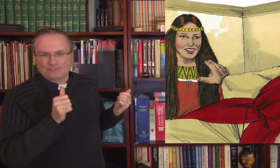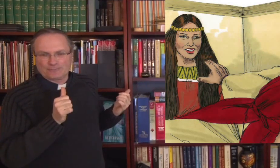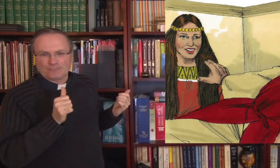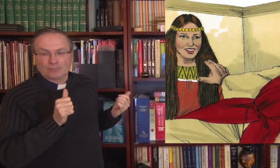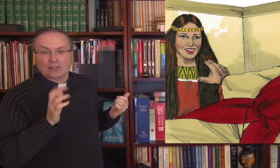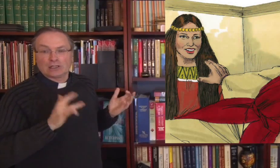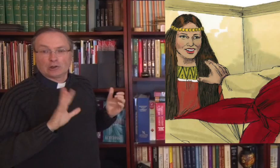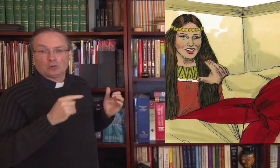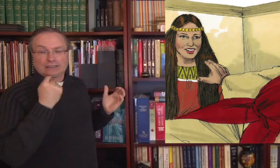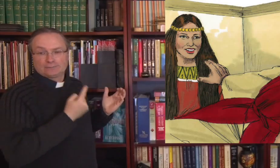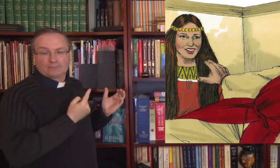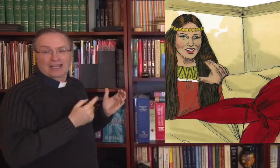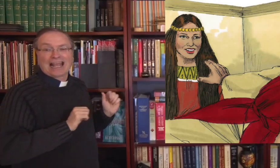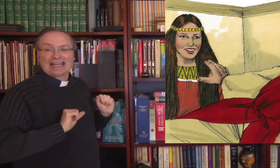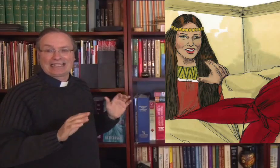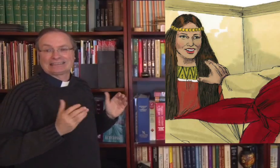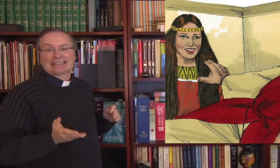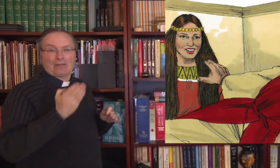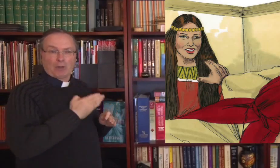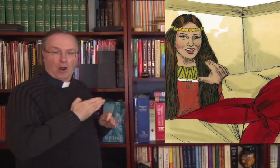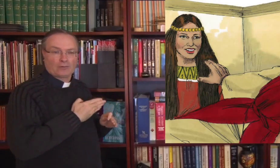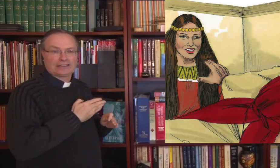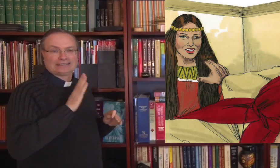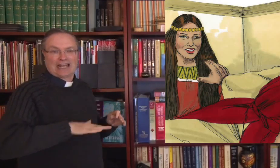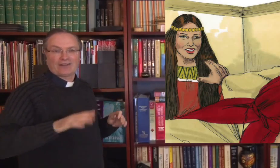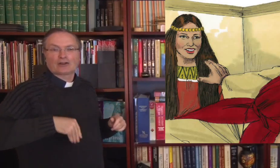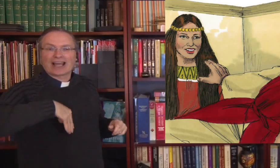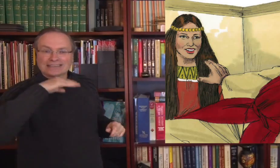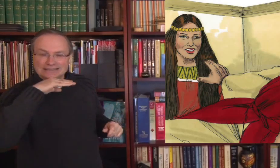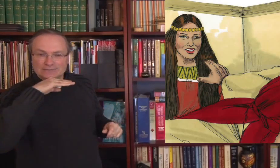Jésus lui dit: «Laisse d’abord les enfants se rassasier,